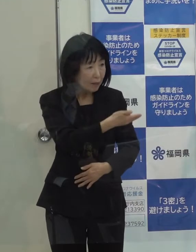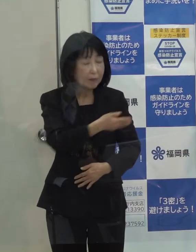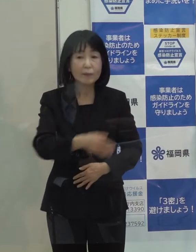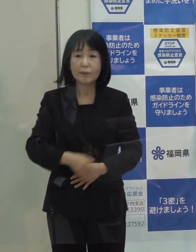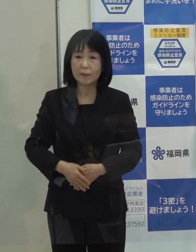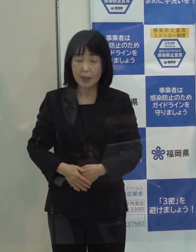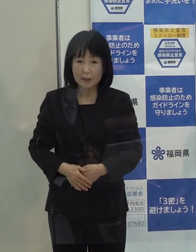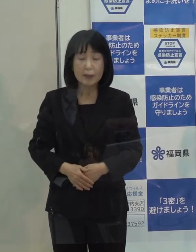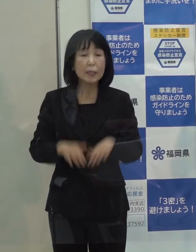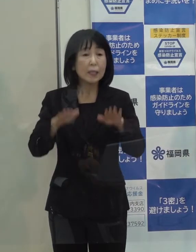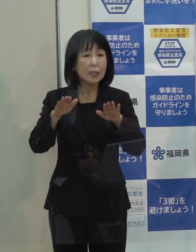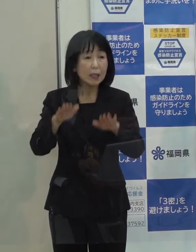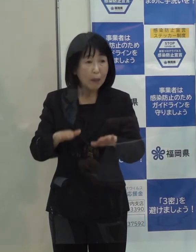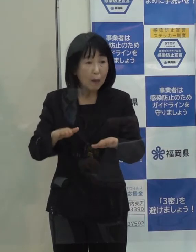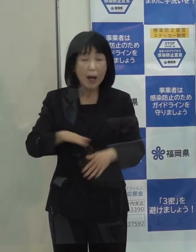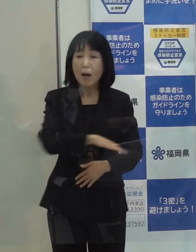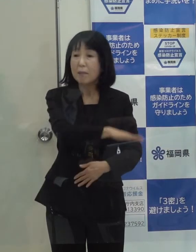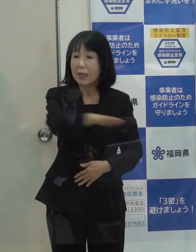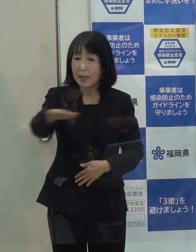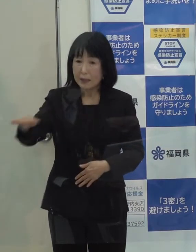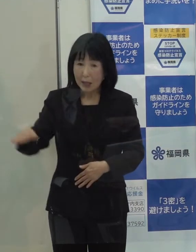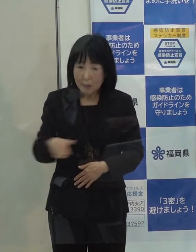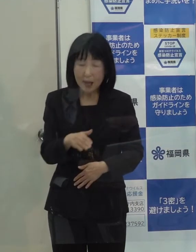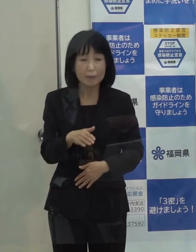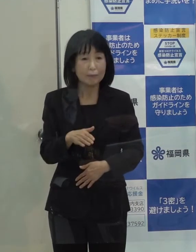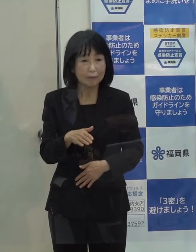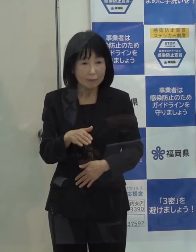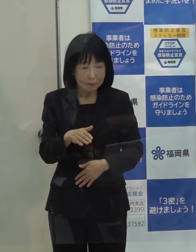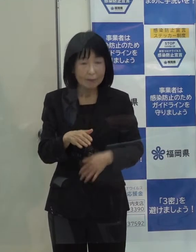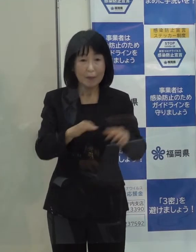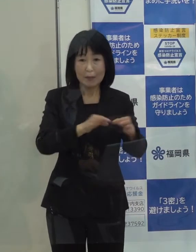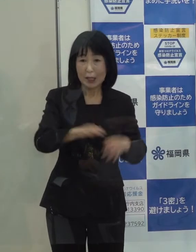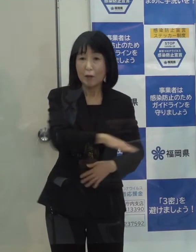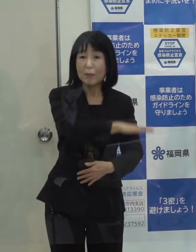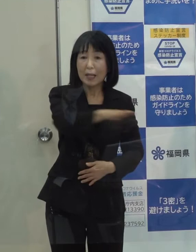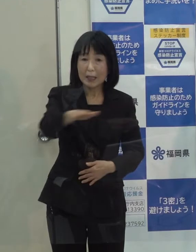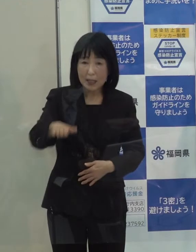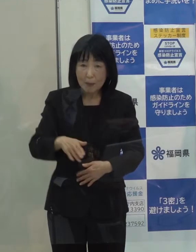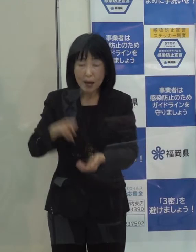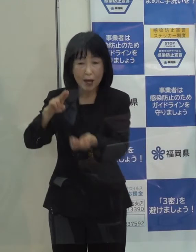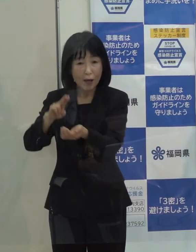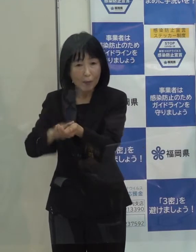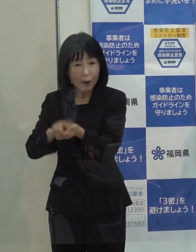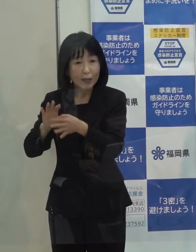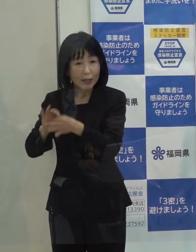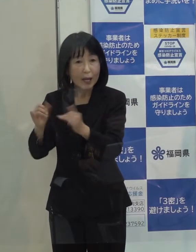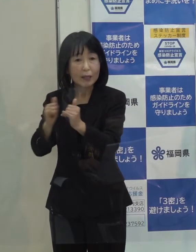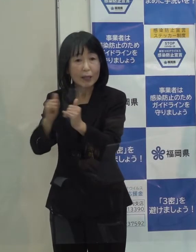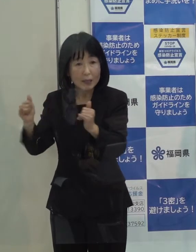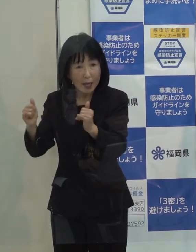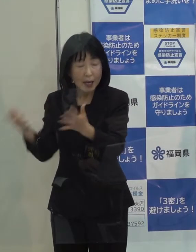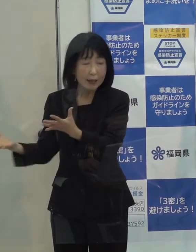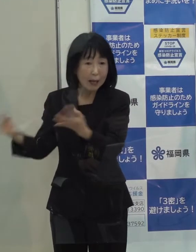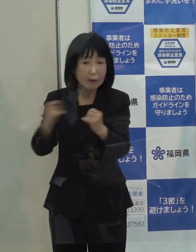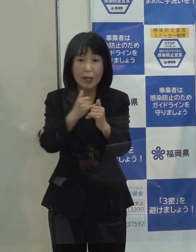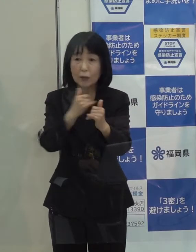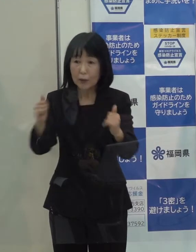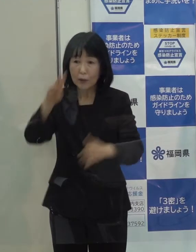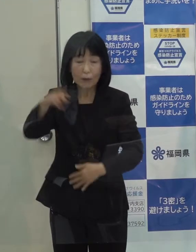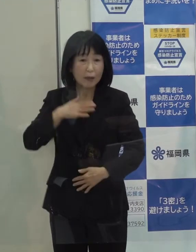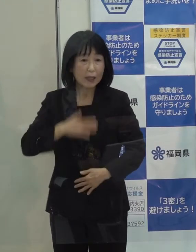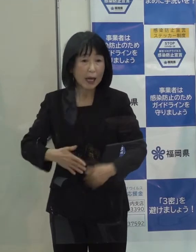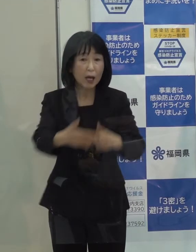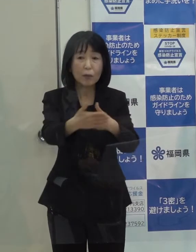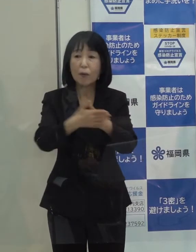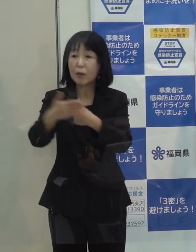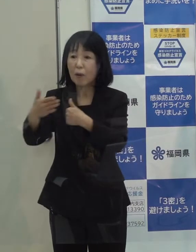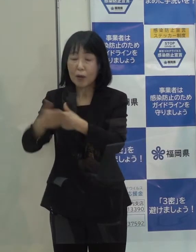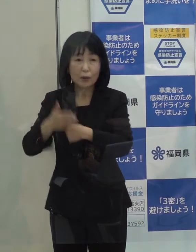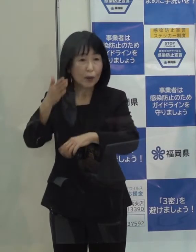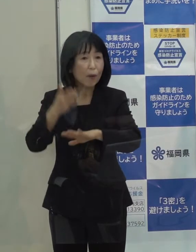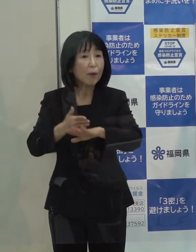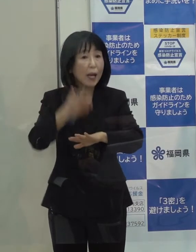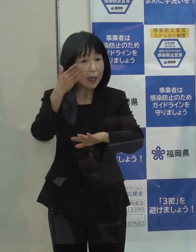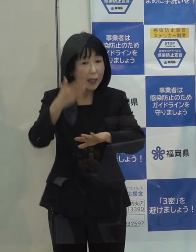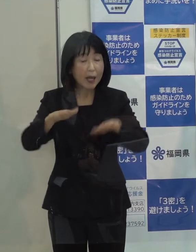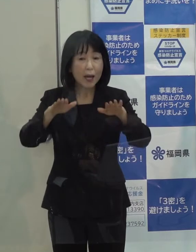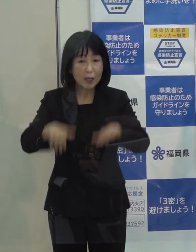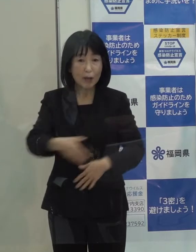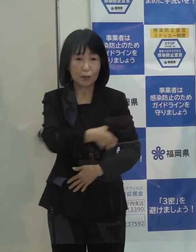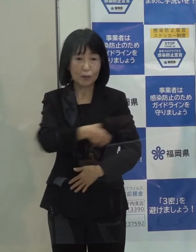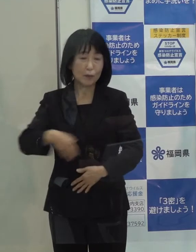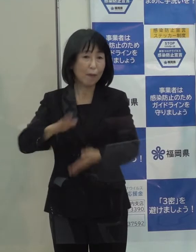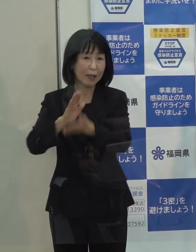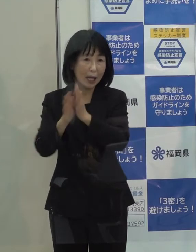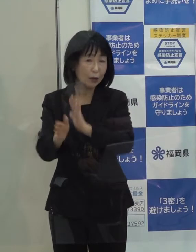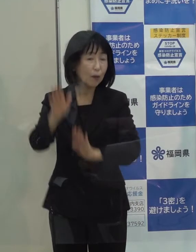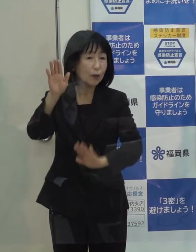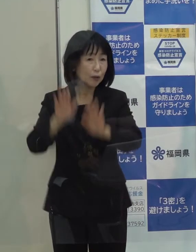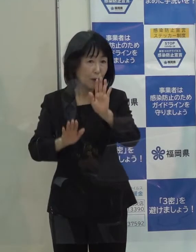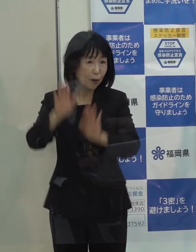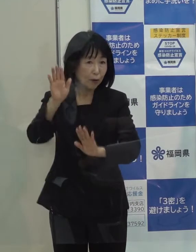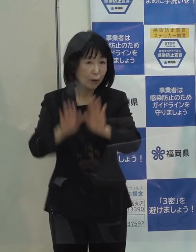ひとえに県民の皆さん 事業者の皆さん 医療従事者をはじめ社会を支えている大勢の皆さんの御理解と御協力があって今の本県の状況があると思っています